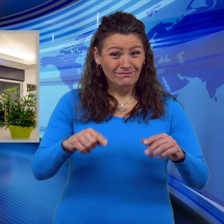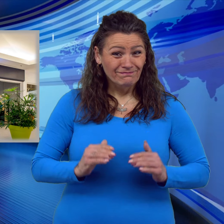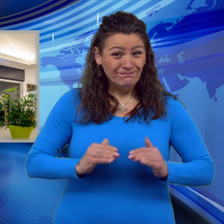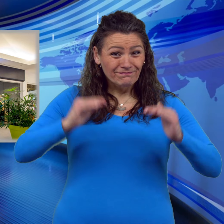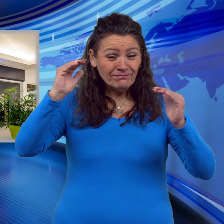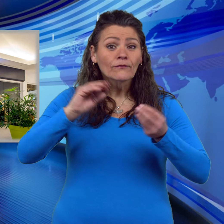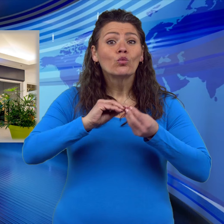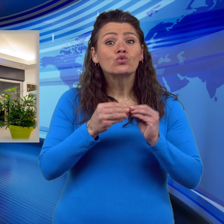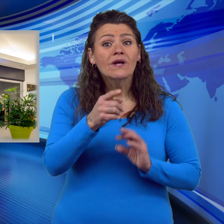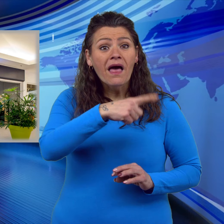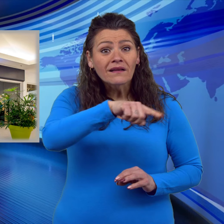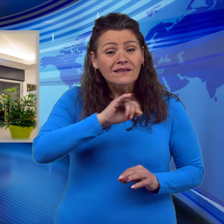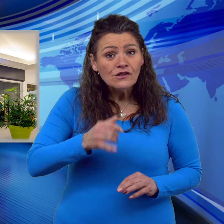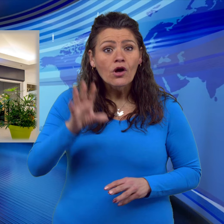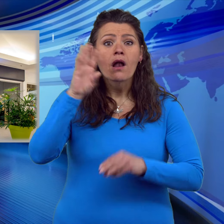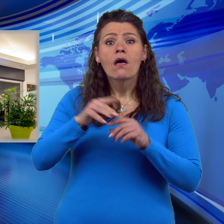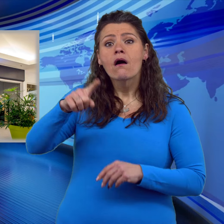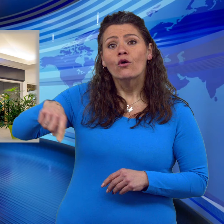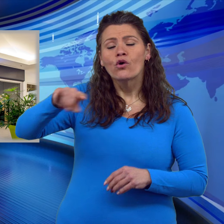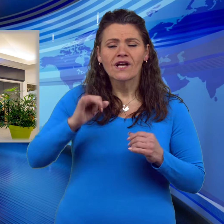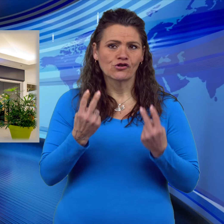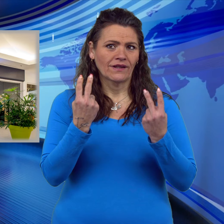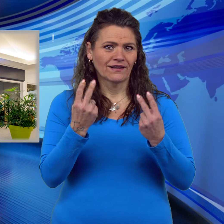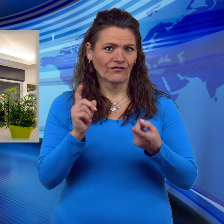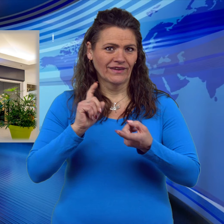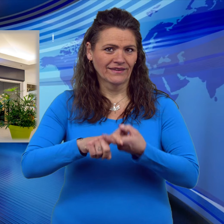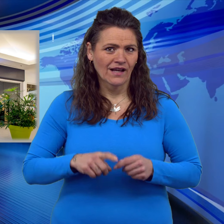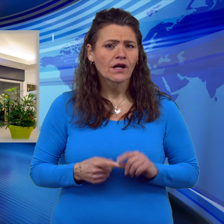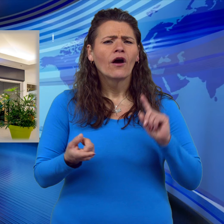Az áremelés az üzleti és a lakossági ügyfeleket is érinti,